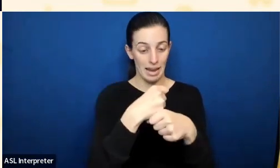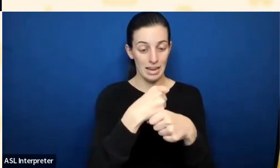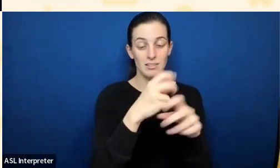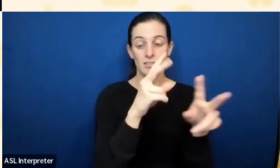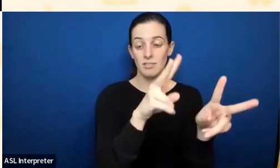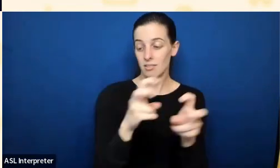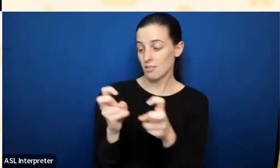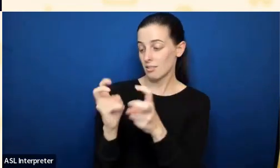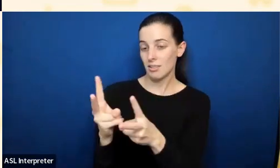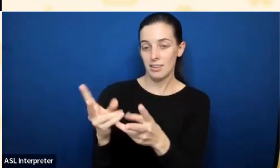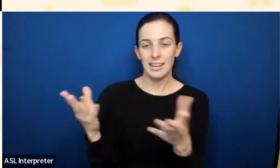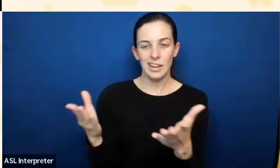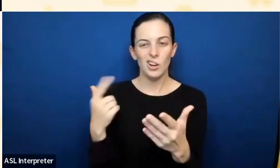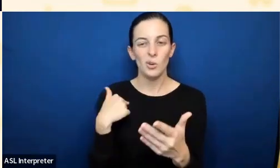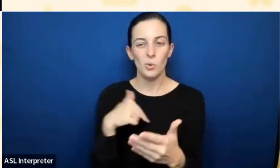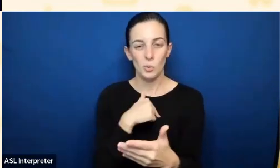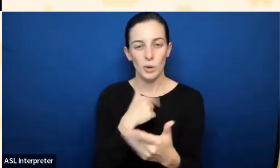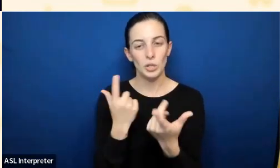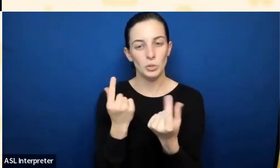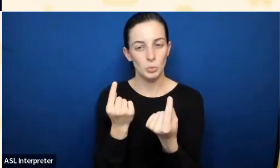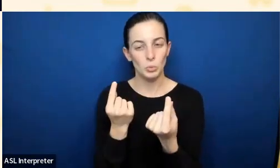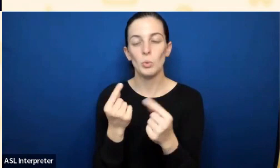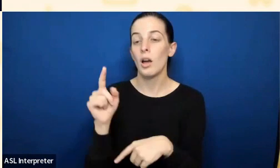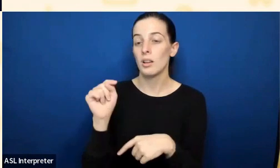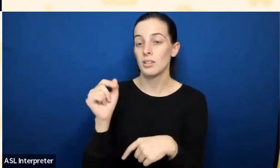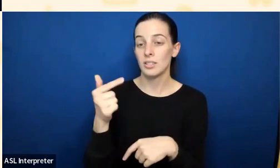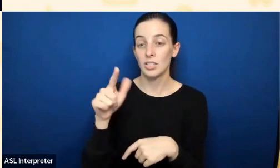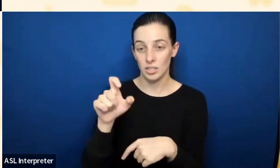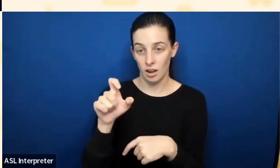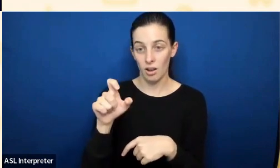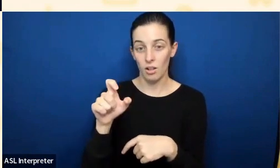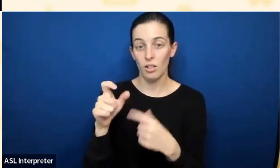Estamos envolviendo nuestro botón de alternancia en un div contenedor de alternancias.